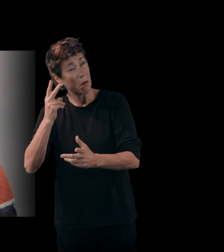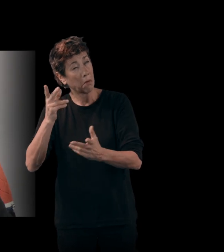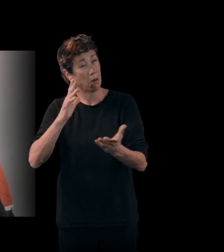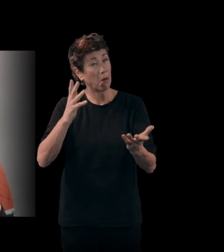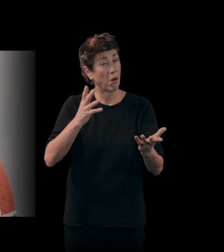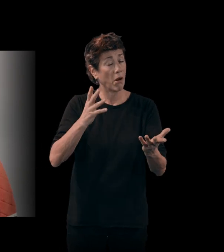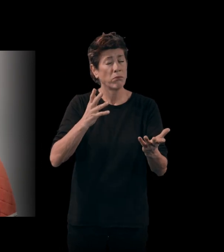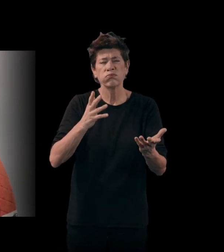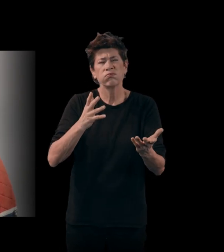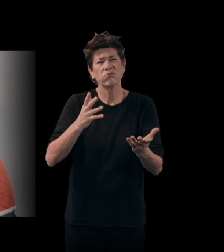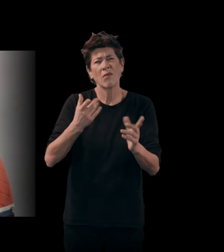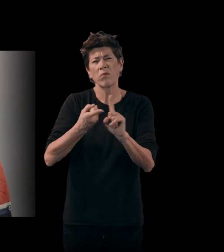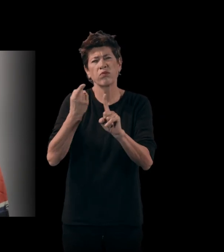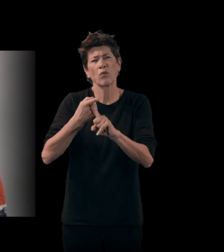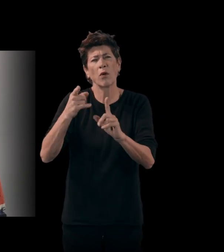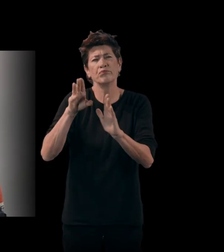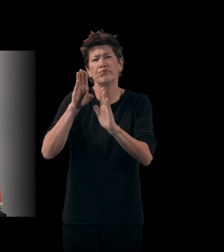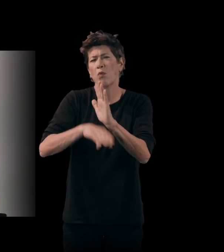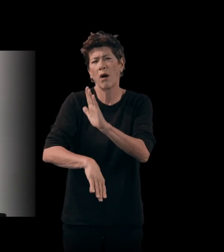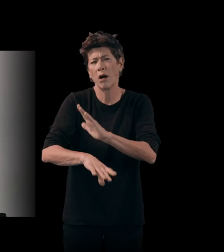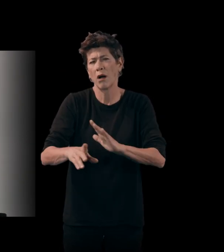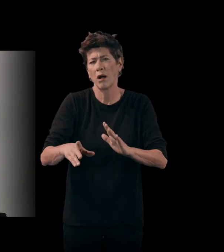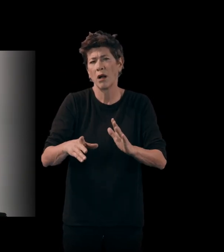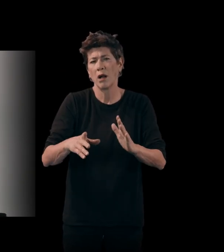ça compte de moins en moins parce qu’on va vers le cœur et le corps